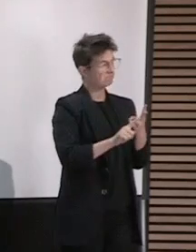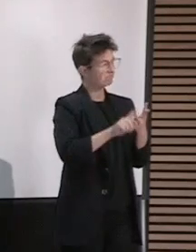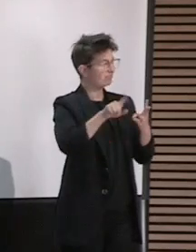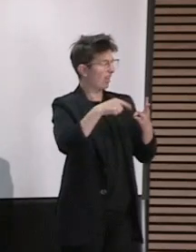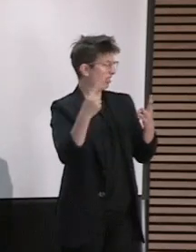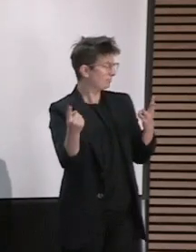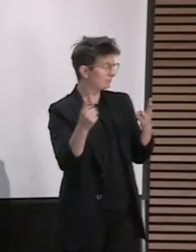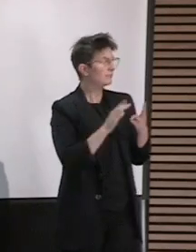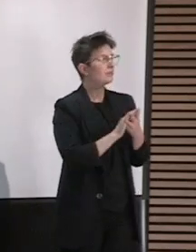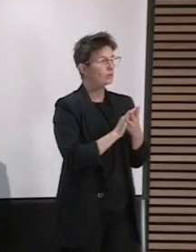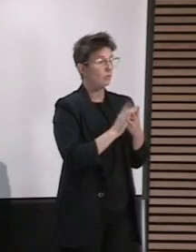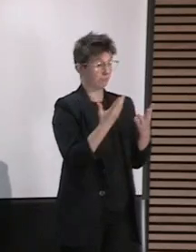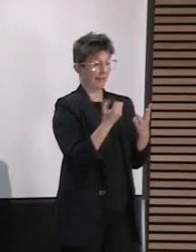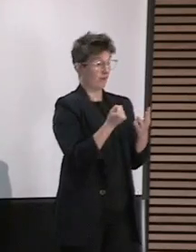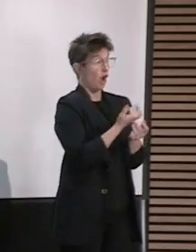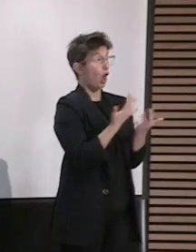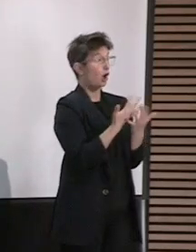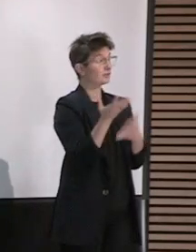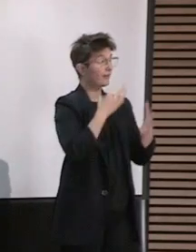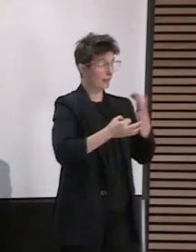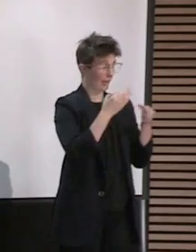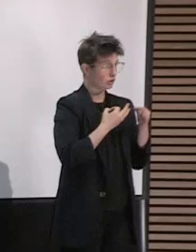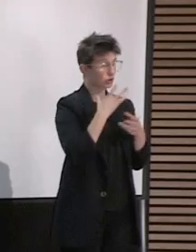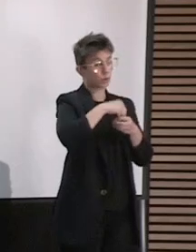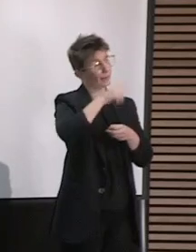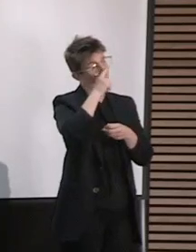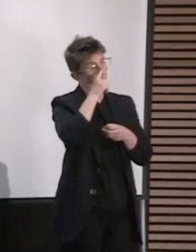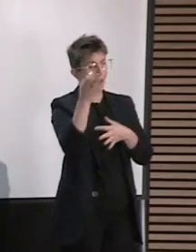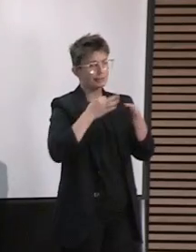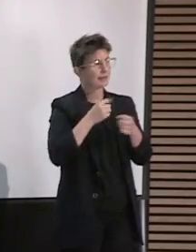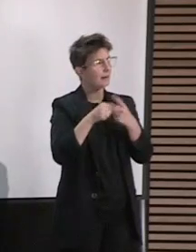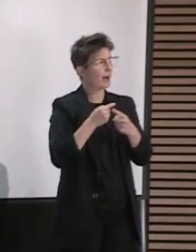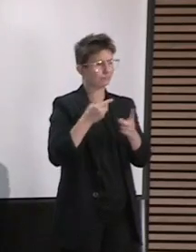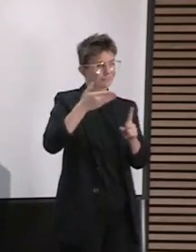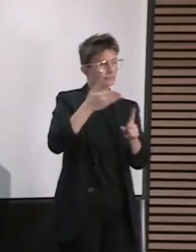pehea e tautoko ai i nga ohanga motuhake huri noa i te motu o